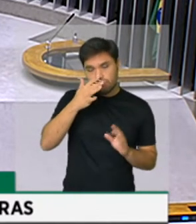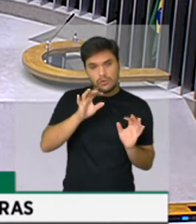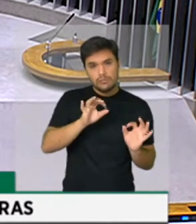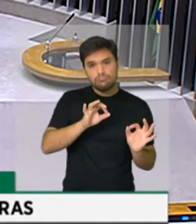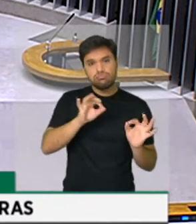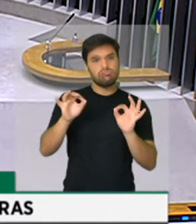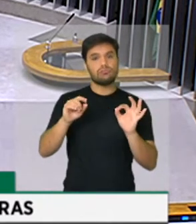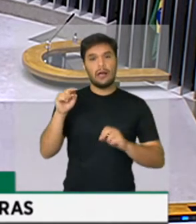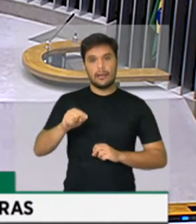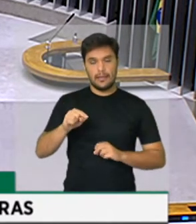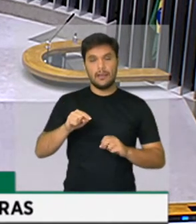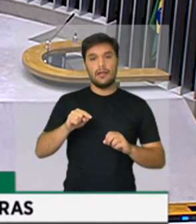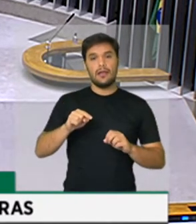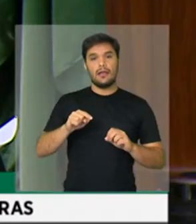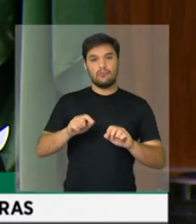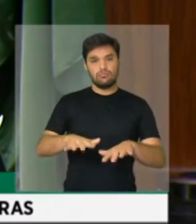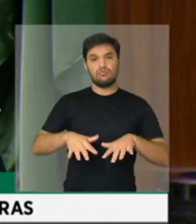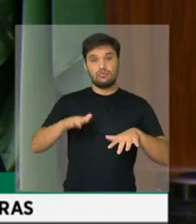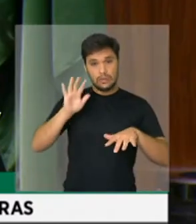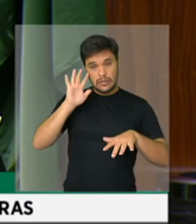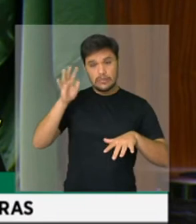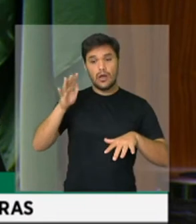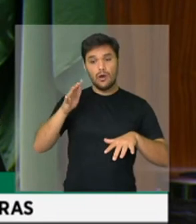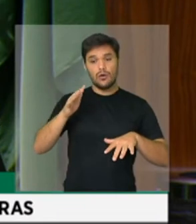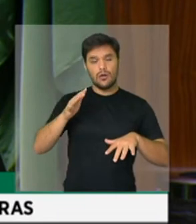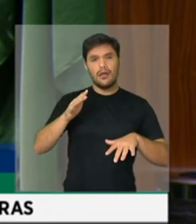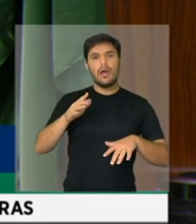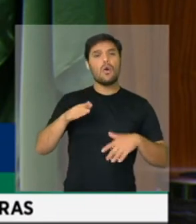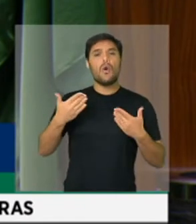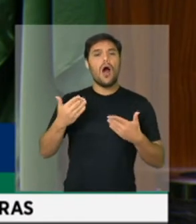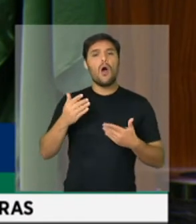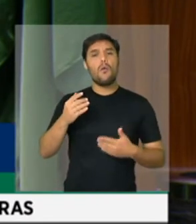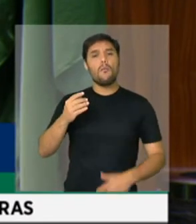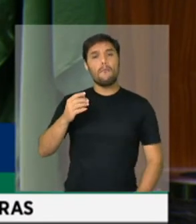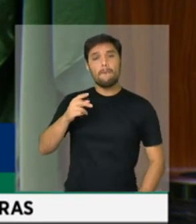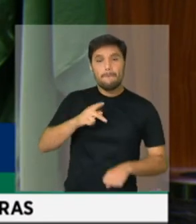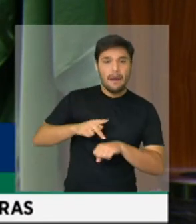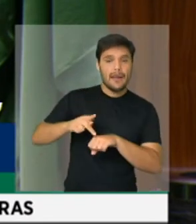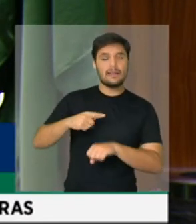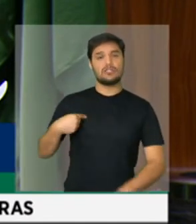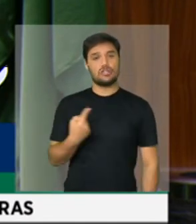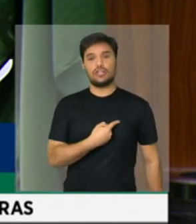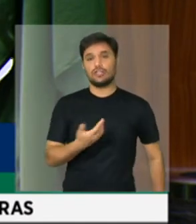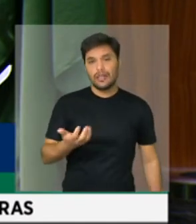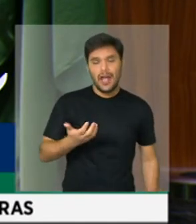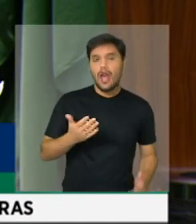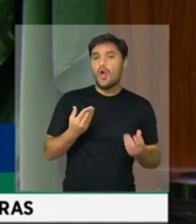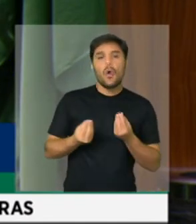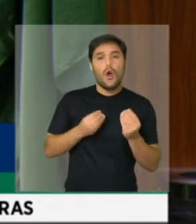DEPUTADO PEDRO UCZAI. PRAF PRAF [DEPUTADO]: SENHOR PRESIDENTE, SENHORES DEPUTADOS... E DEPUTADAS E